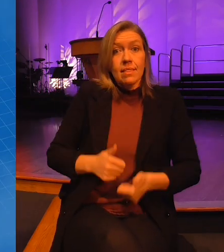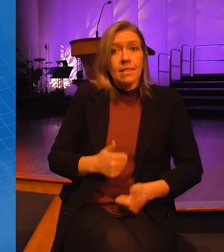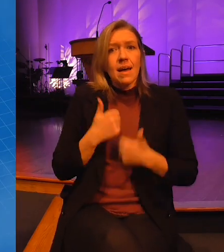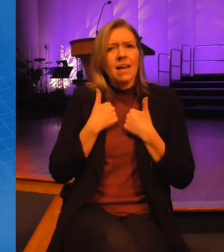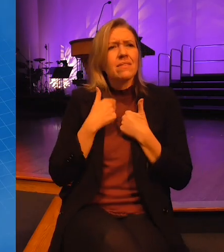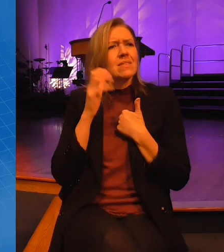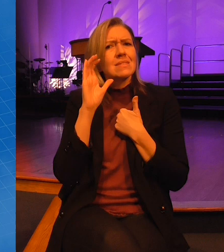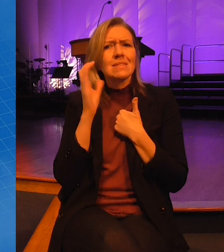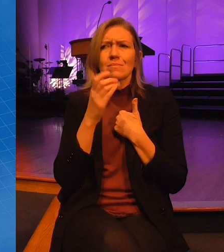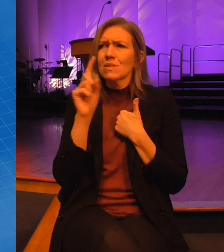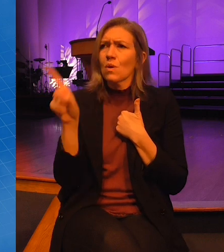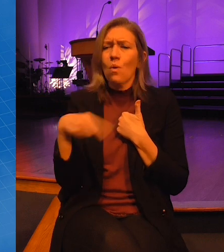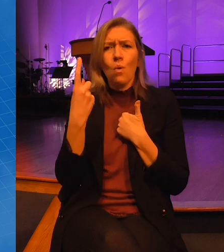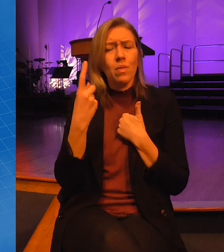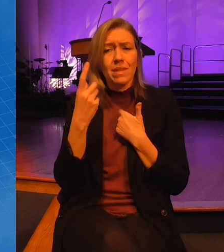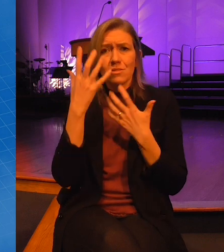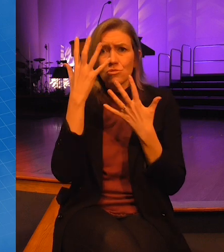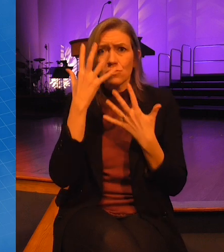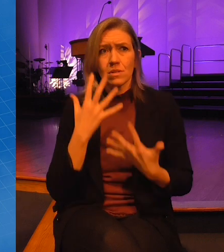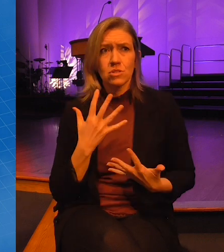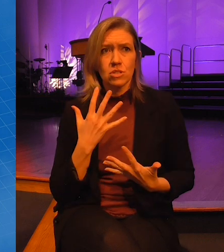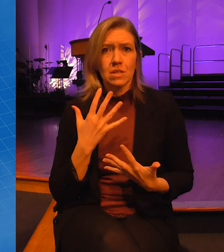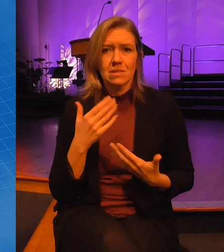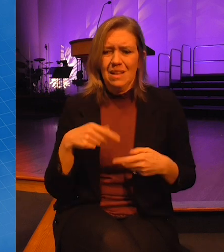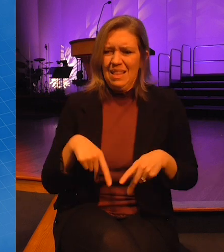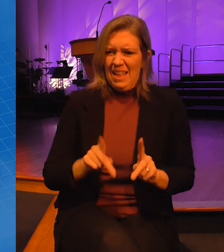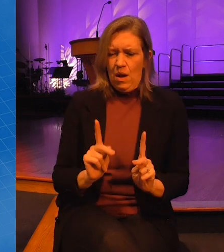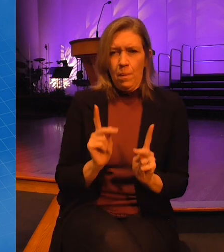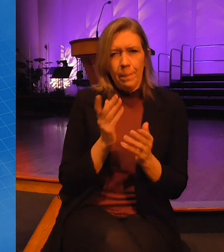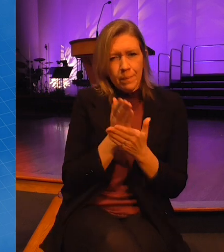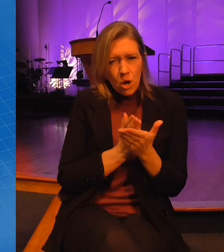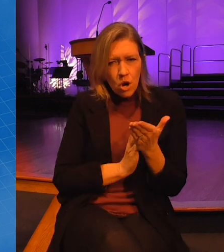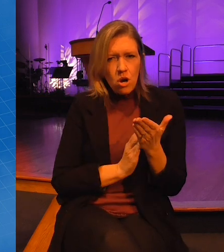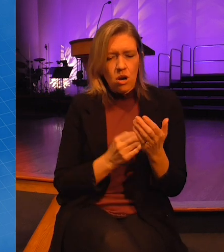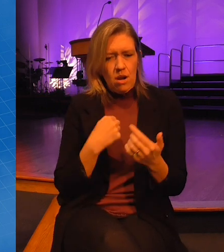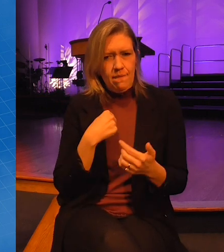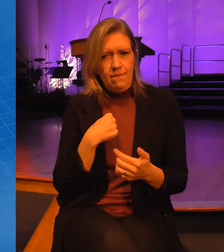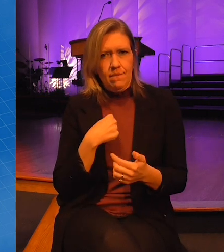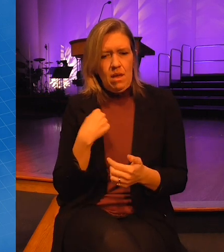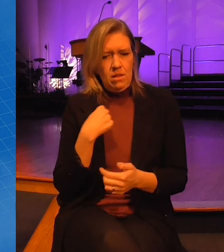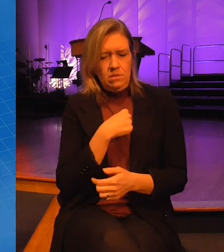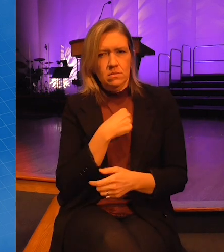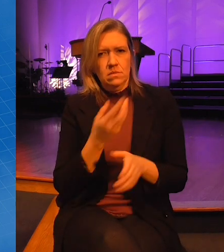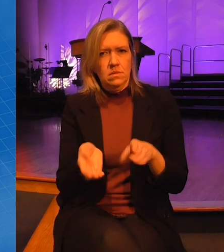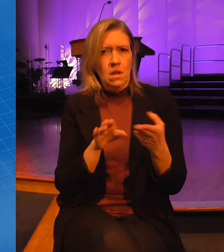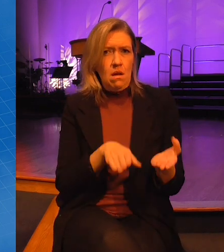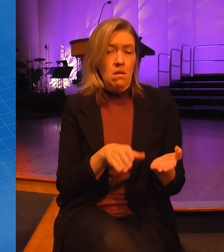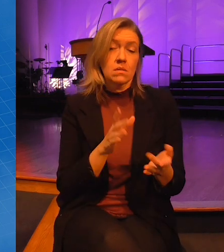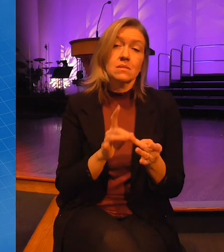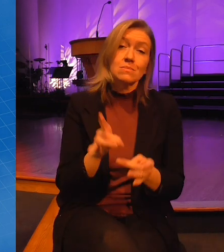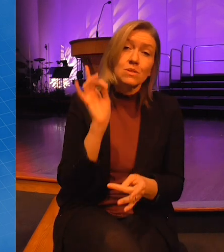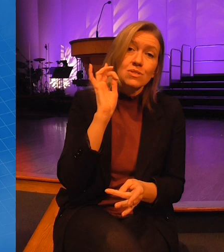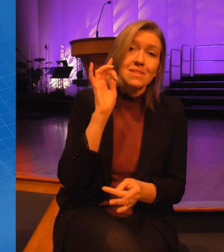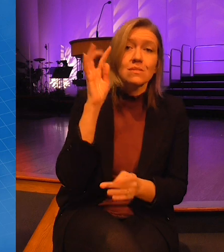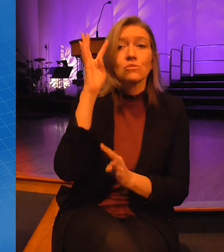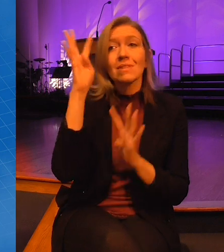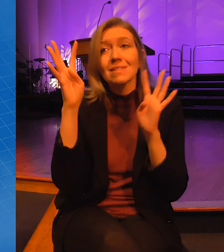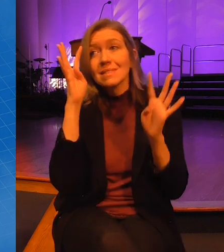es permitir que parte de nosotros morir, ya sea nuestro espíritu, nuestra creatividad o nuestra gloriosa